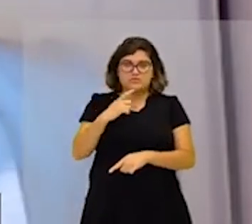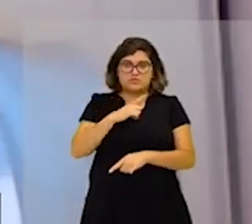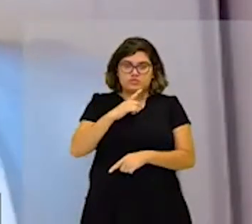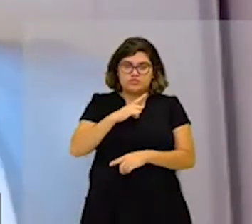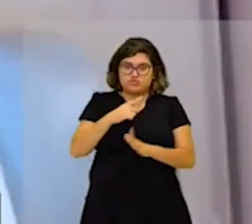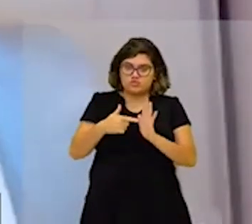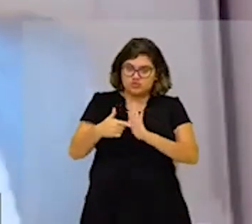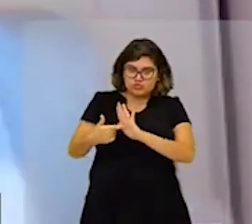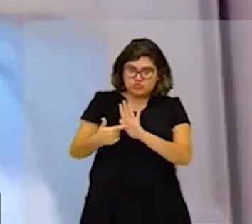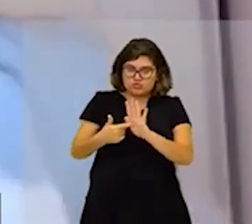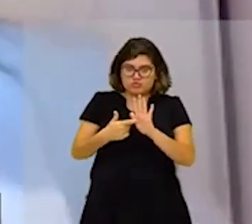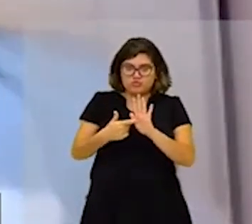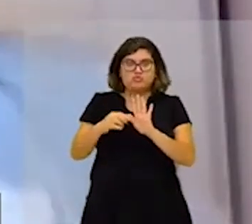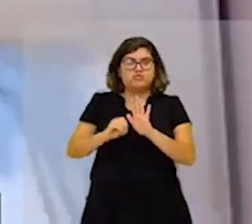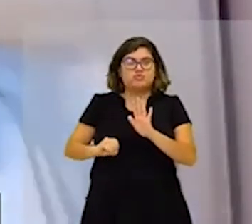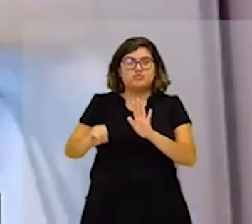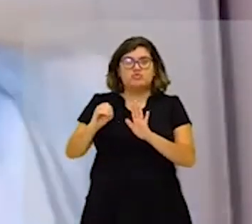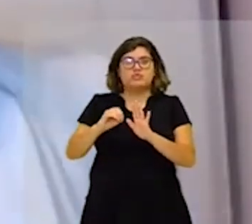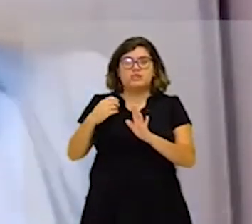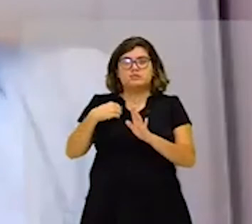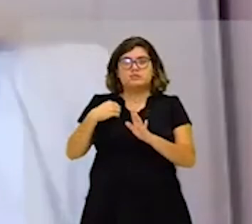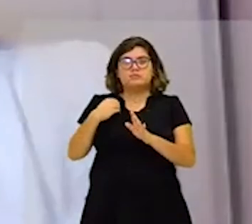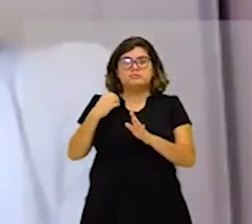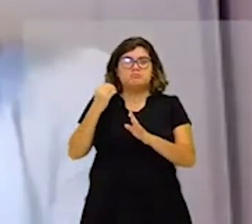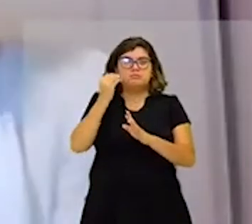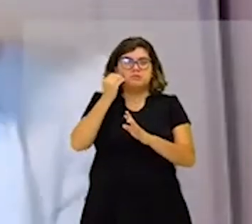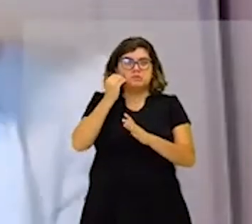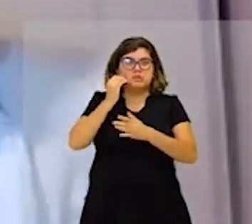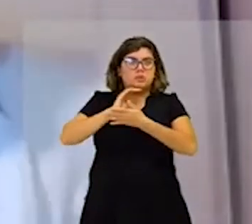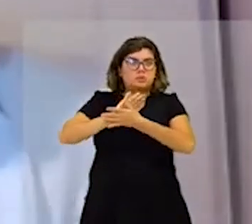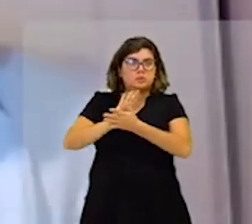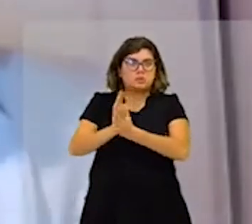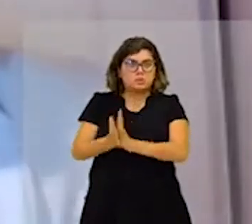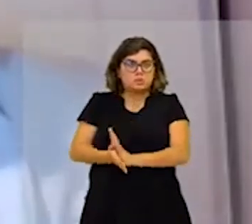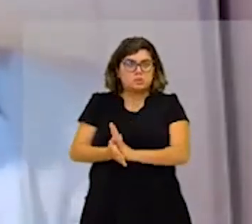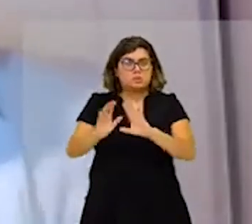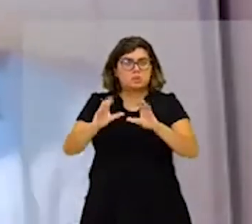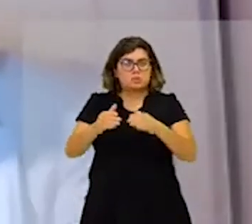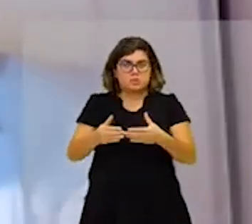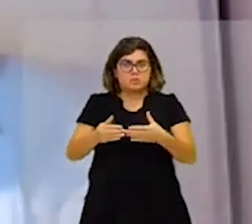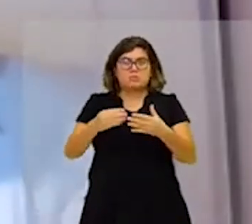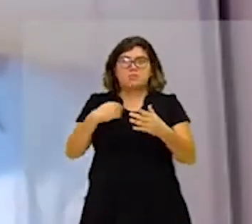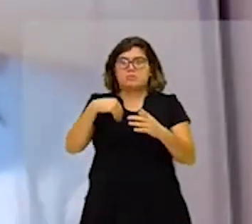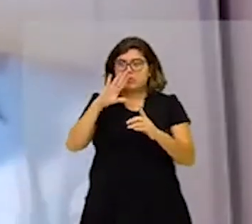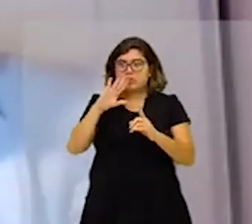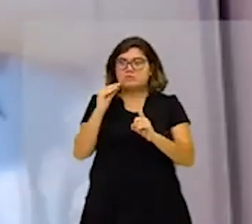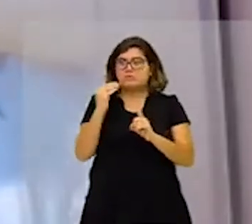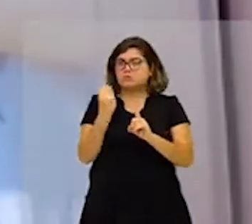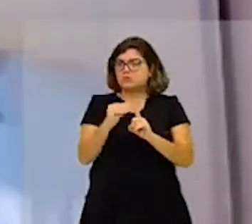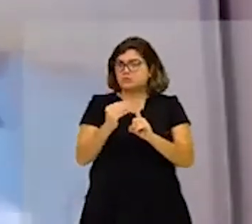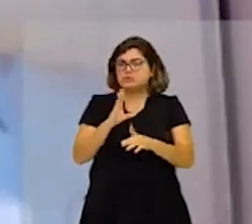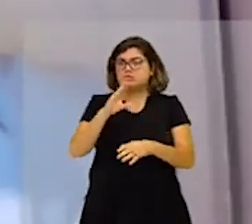essa tendência a excluir o grupo social mais buner avisado na sociedade brasileira que são